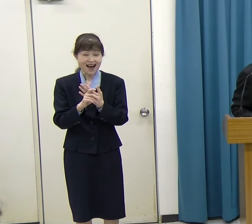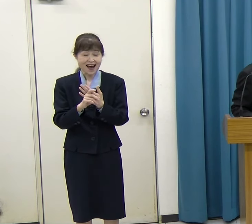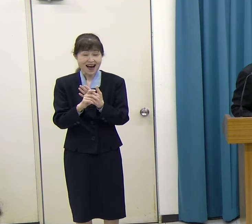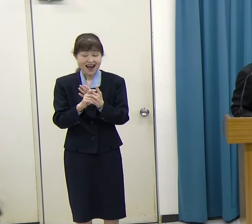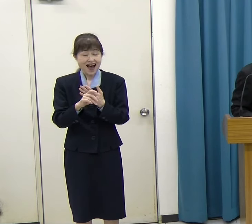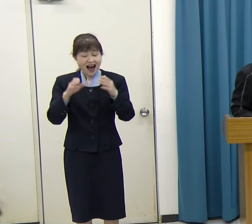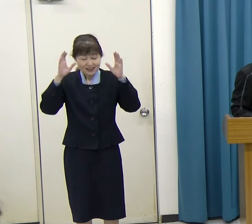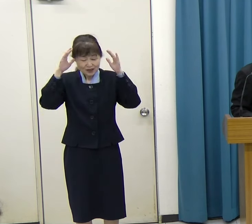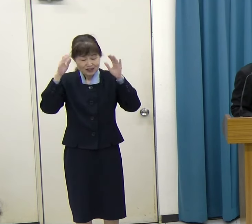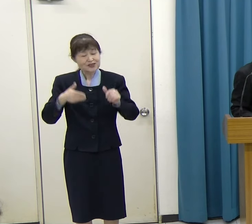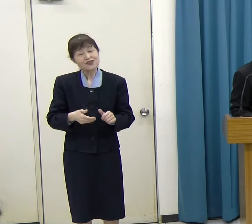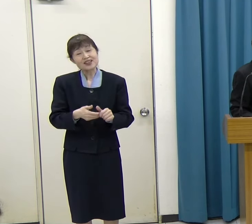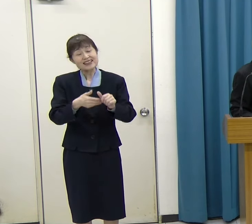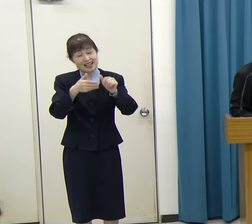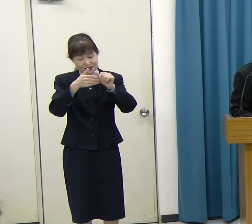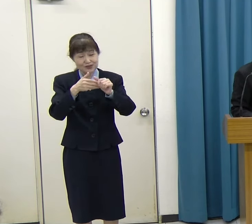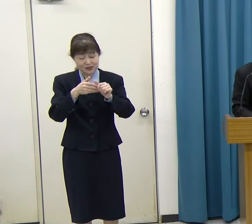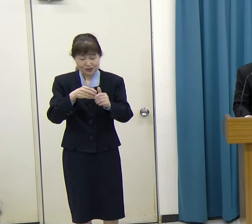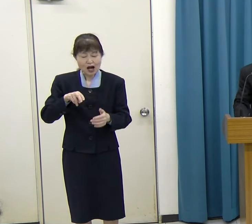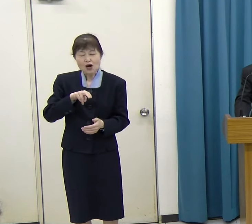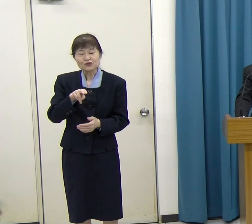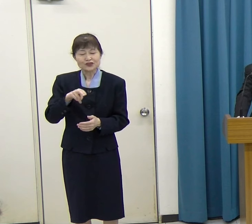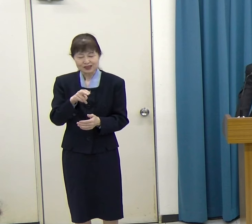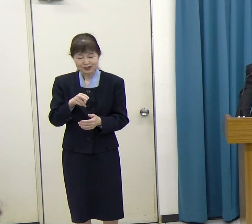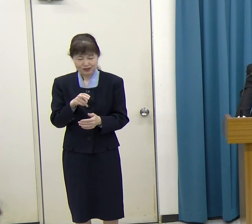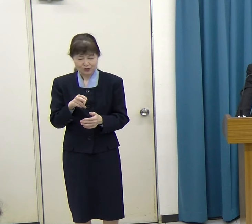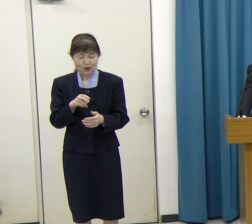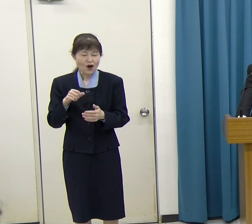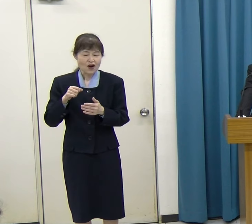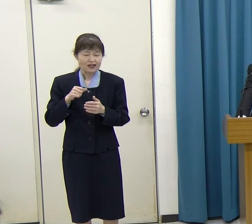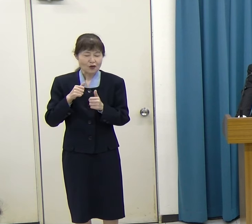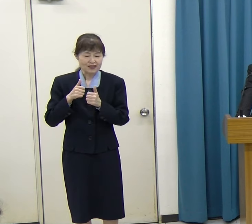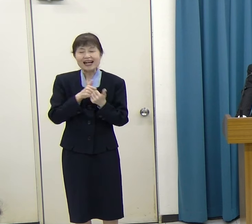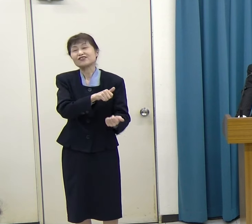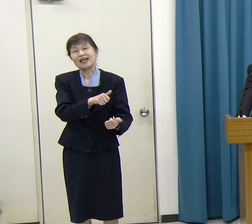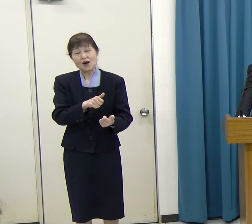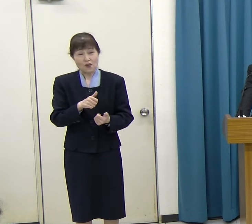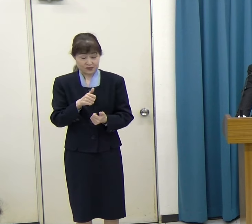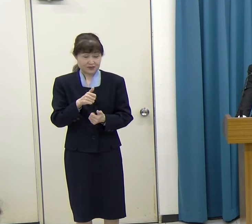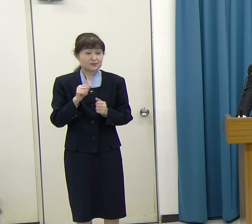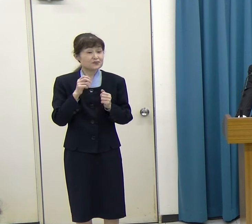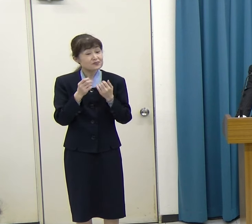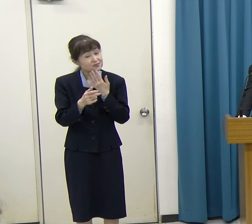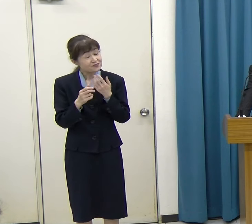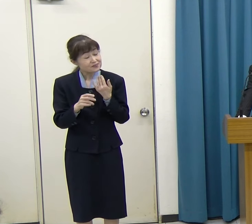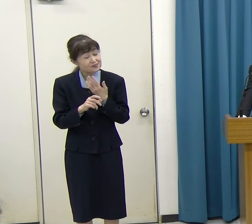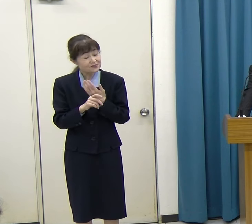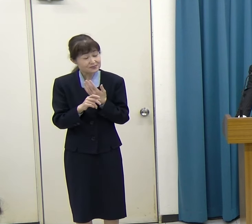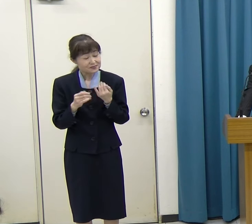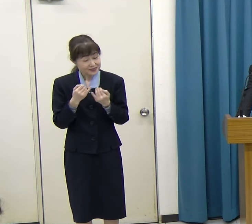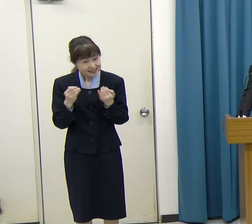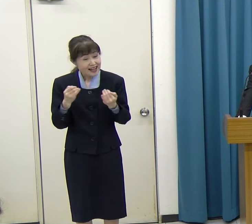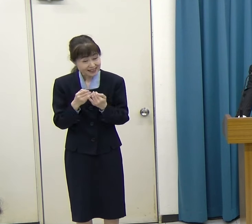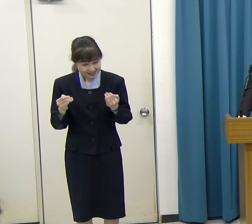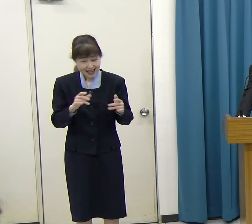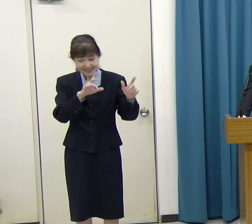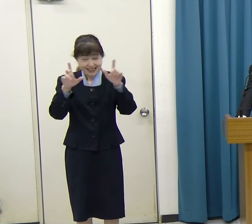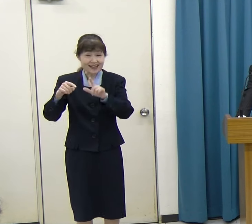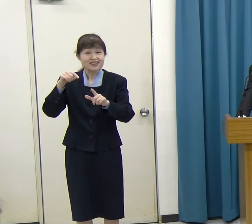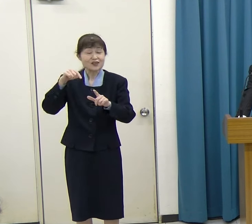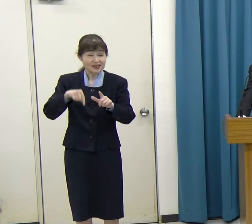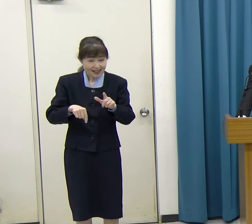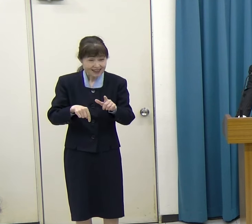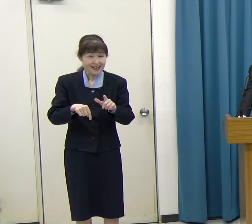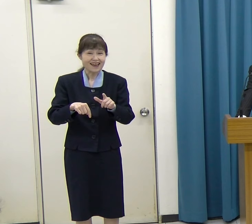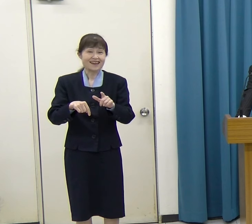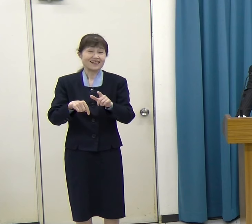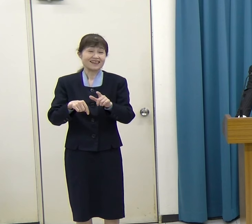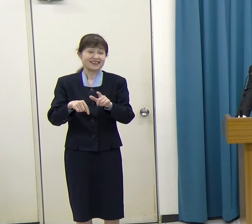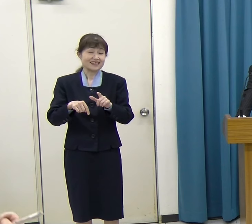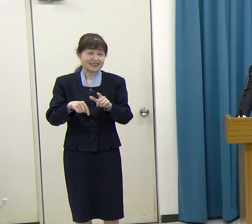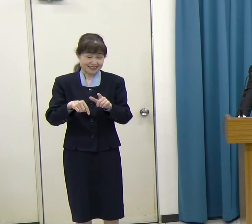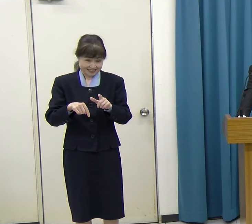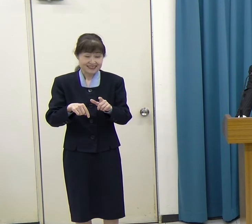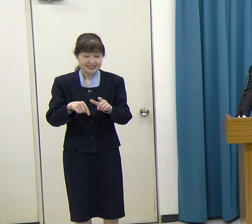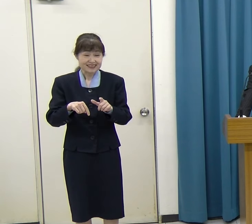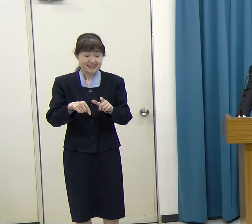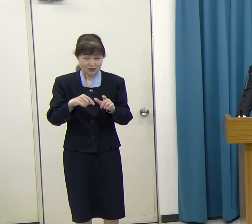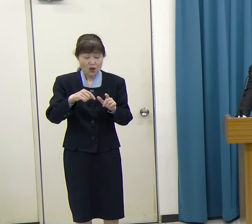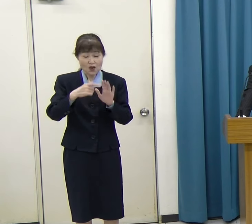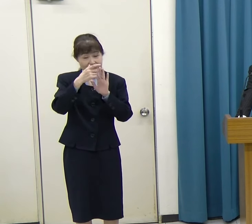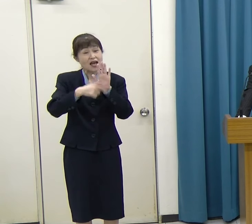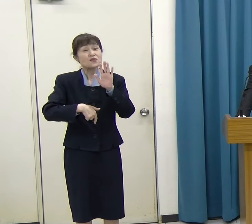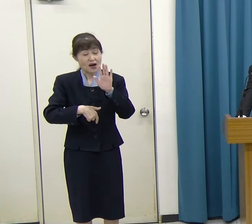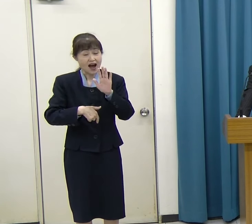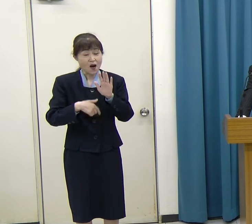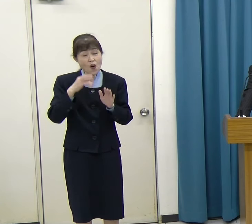あるいはウイルスをやっつけるというようなストーリーとか、日常生活、自分たちの身近な生活で得られる題材というものを探して、